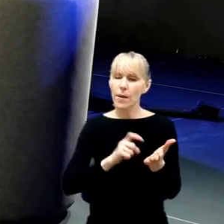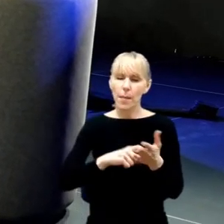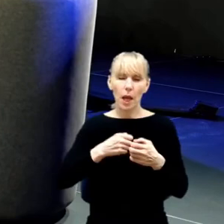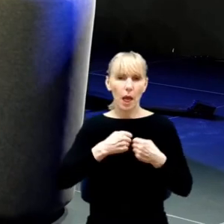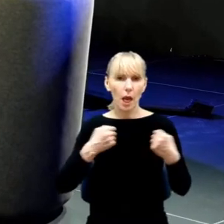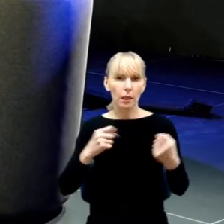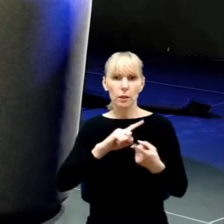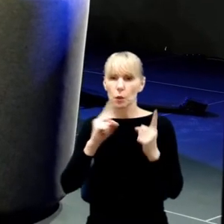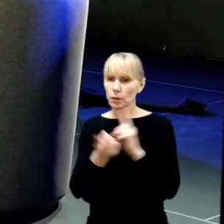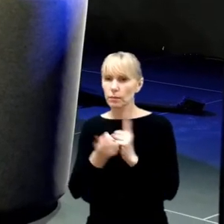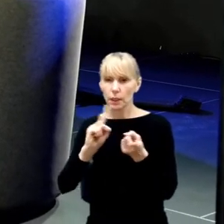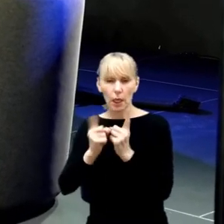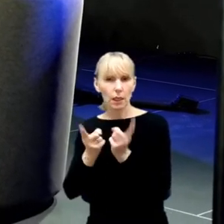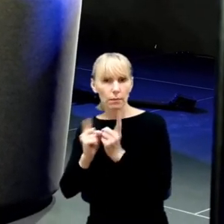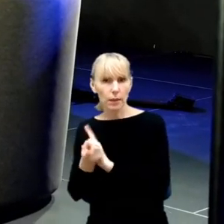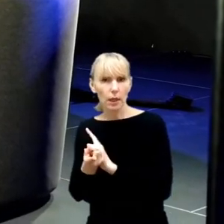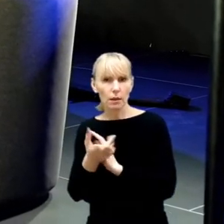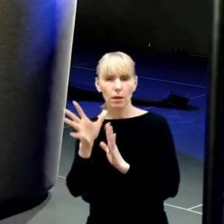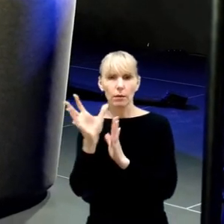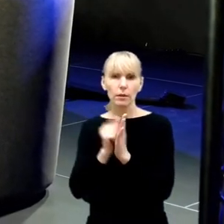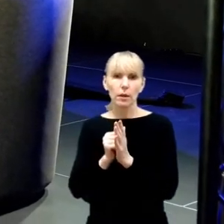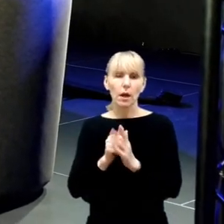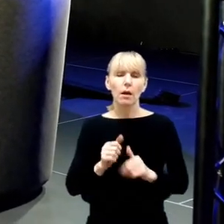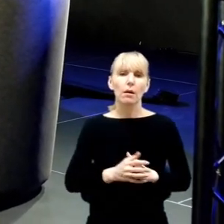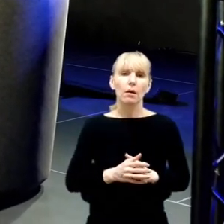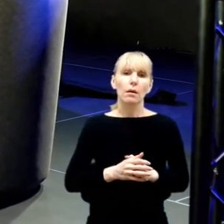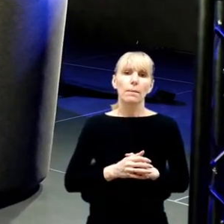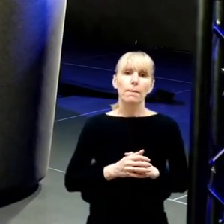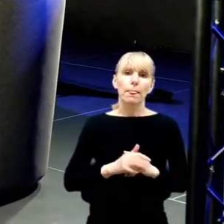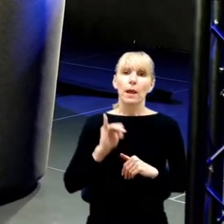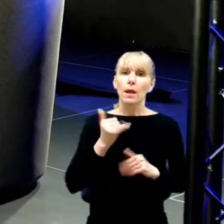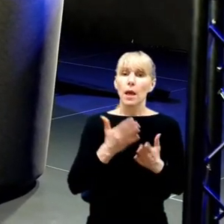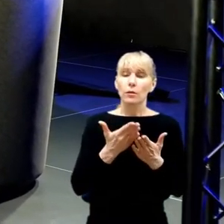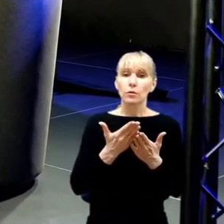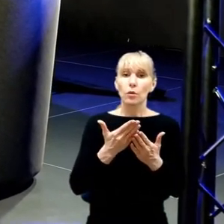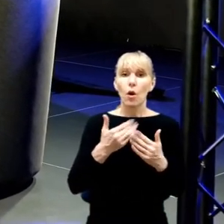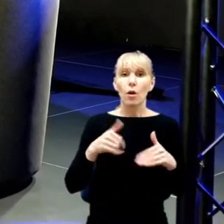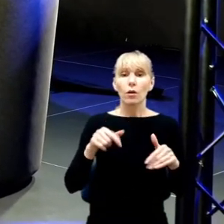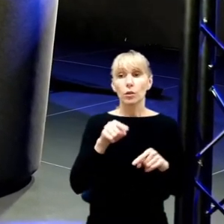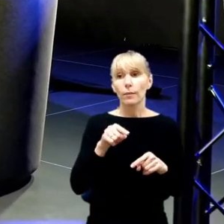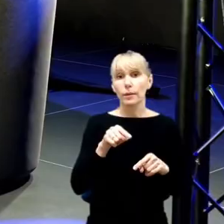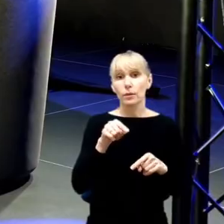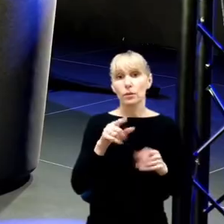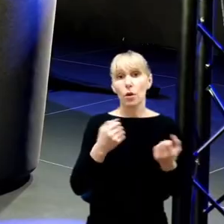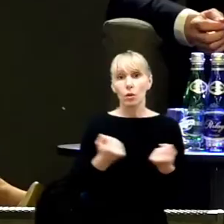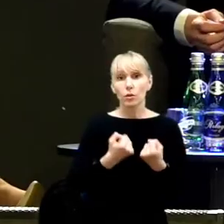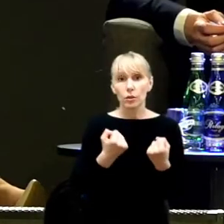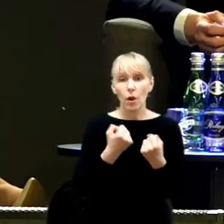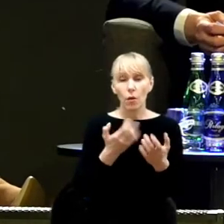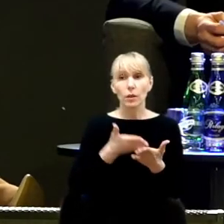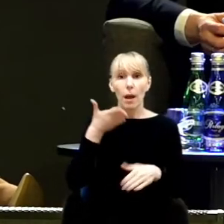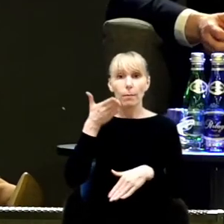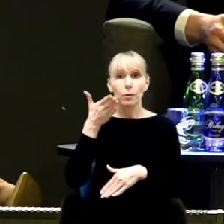jak to ująć w zestawieniu finansowym, aby skroić najbardziej atrakcyjny dla naszych przyszłych najemców projekt